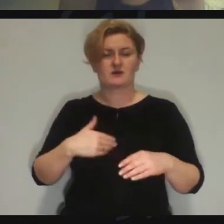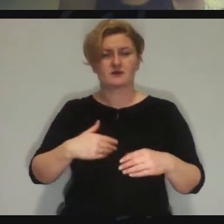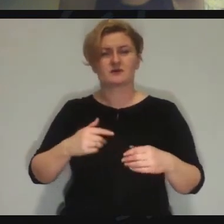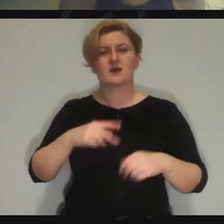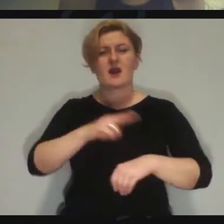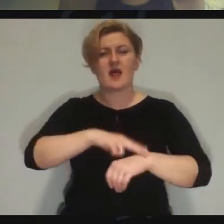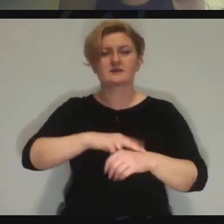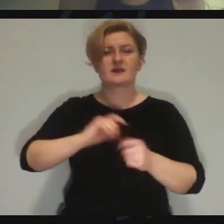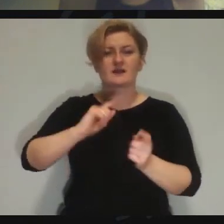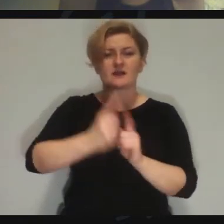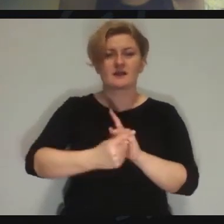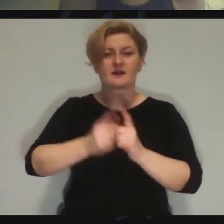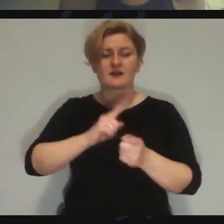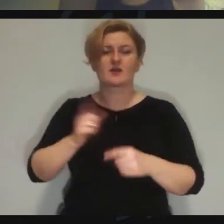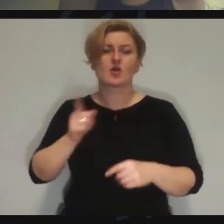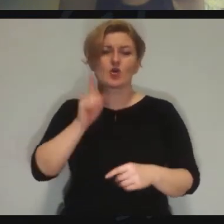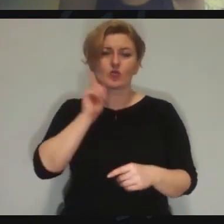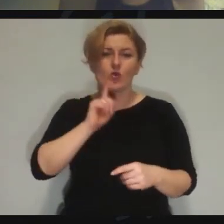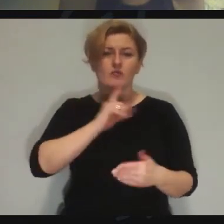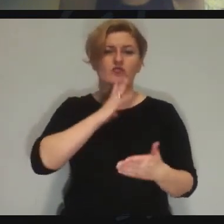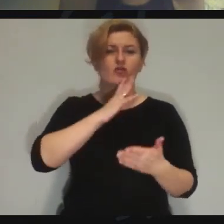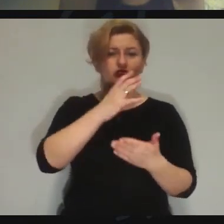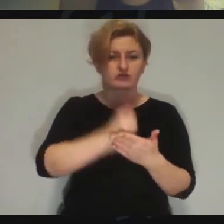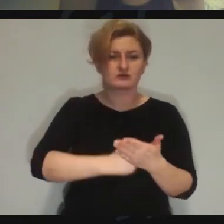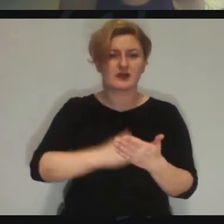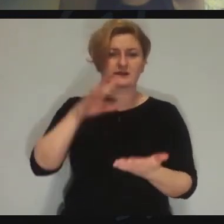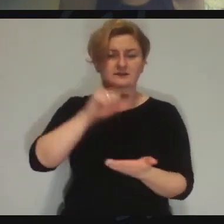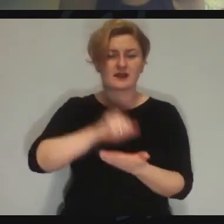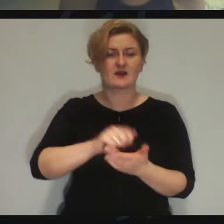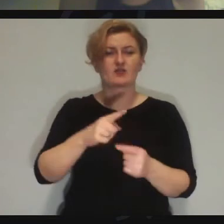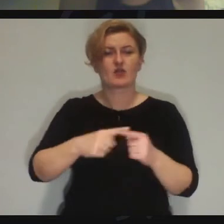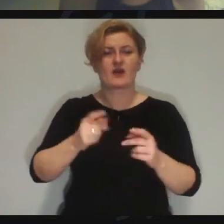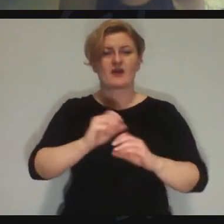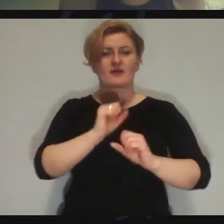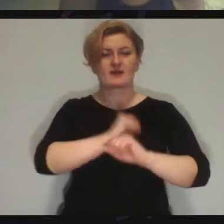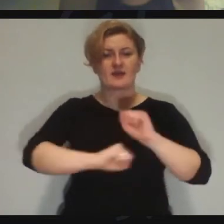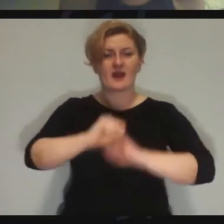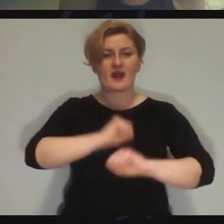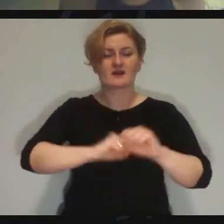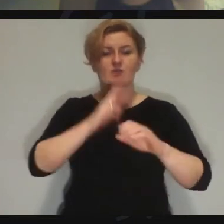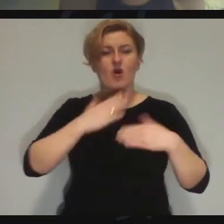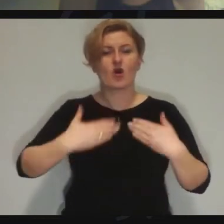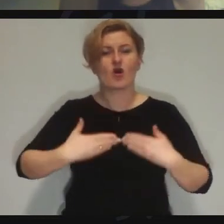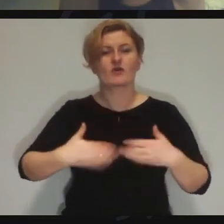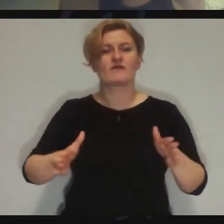Z tego korzystają chłopcy, na zasadzie otwartego treningu cyrkowego.